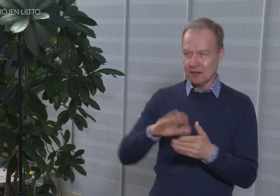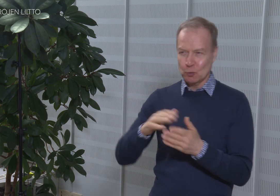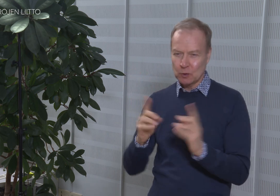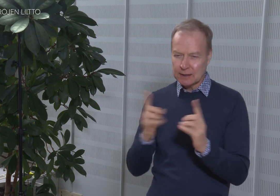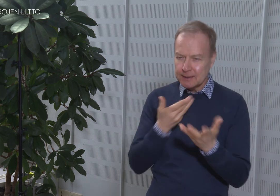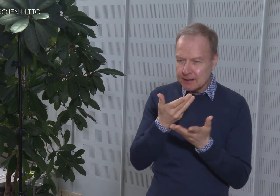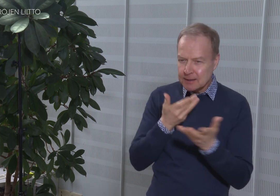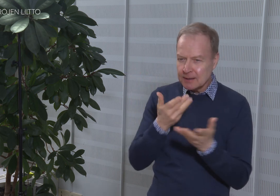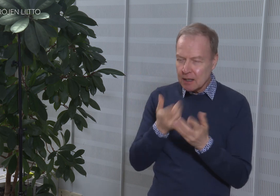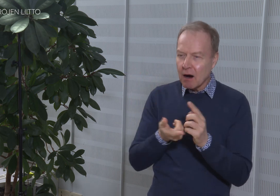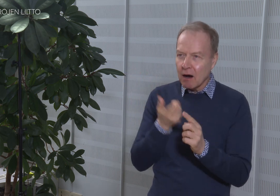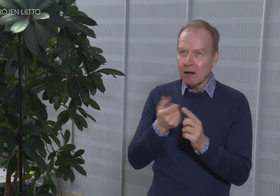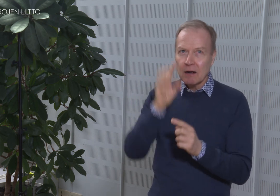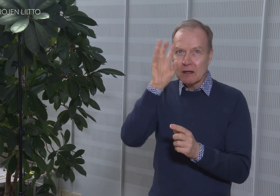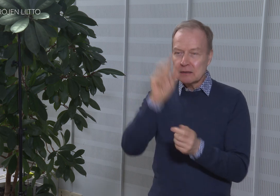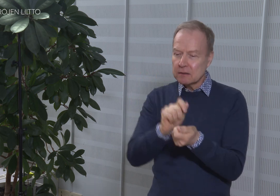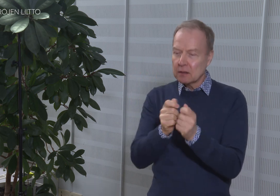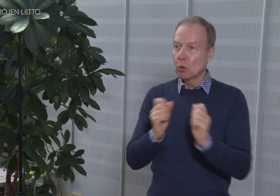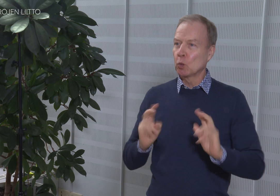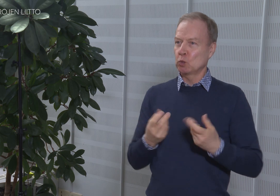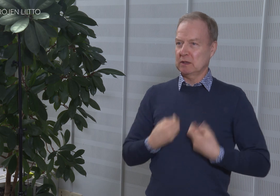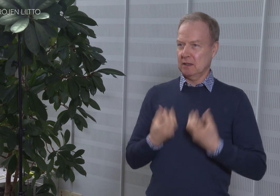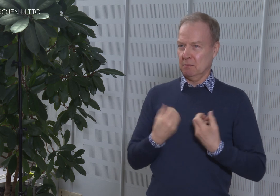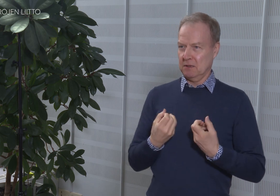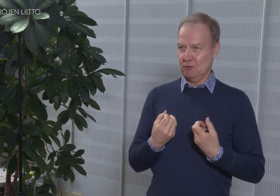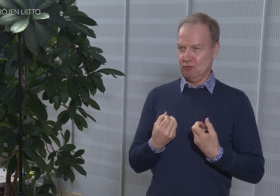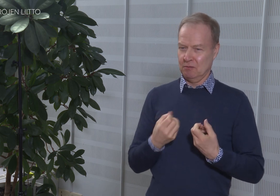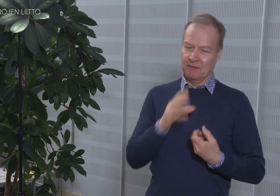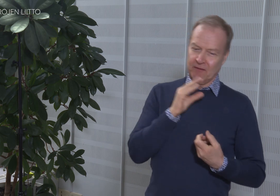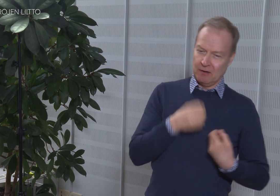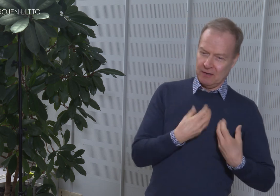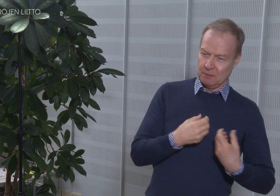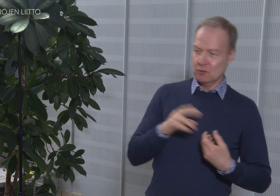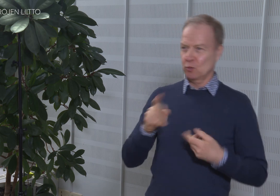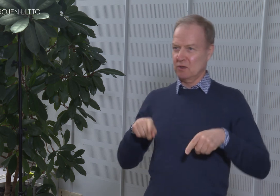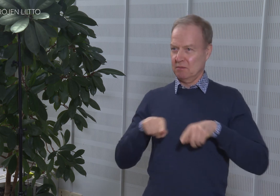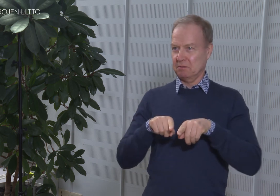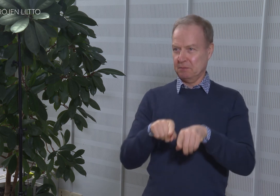miten prosessiin liittyvät peruskäsitteet tuotetaan kotimaisilla viittomakielillä, -